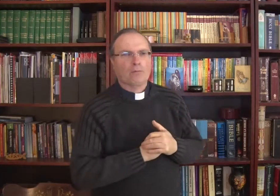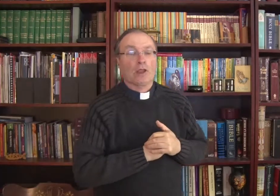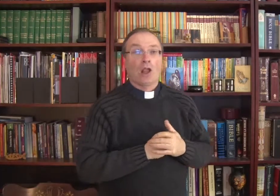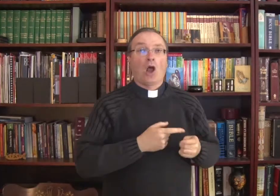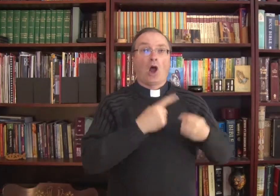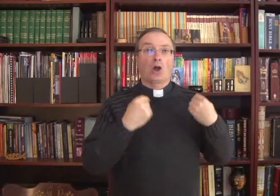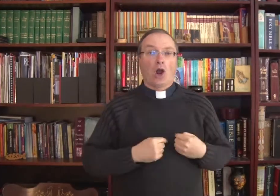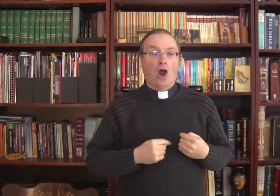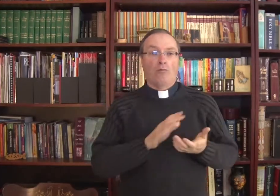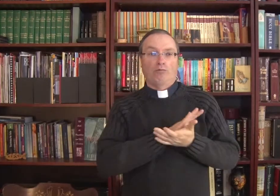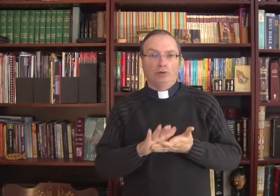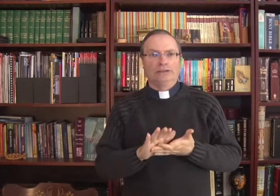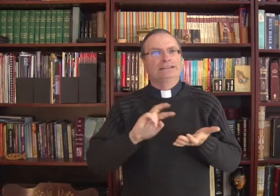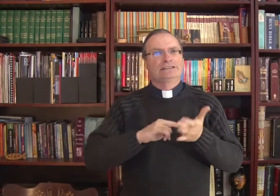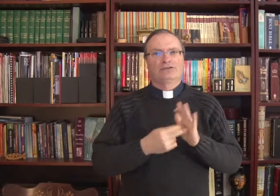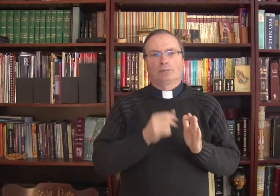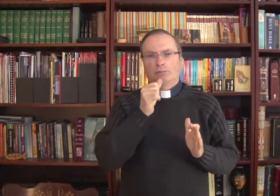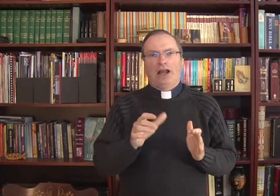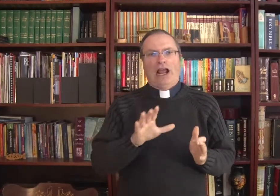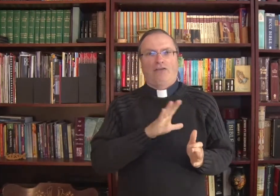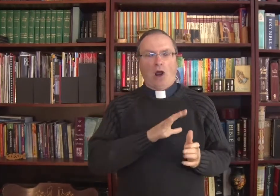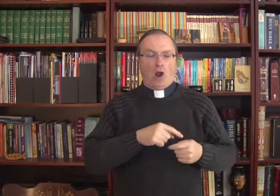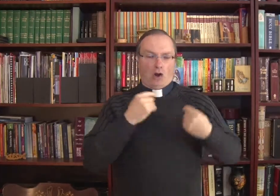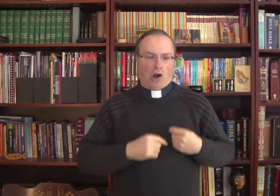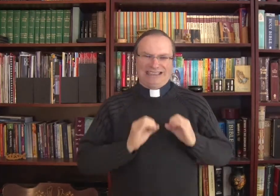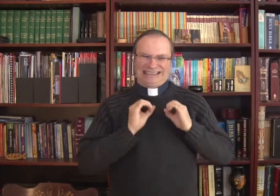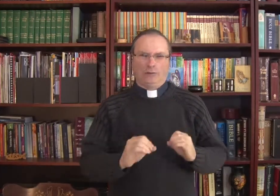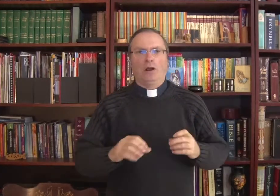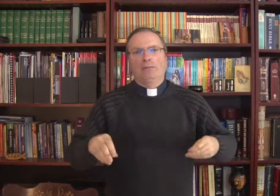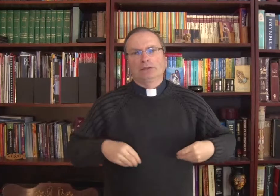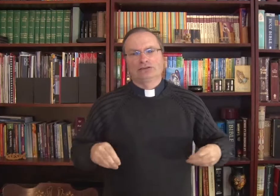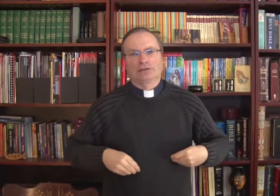Un cœur pur ne signifie pas avoir un cœur sans péché,